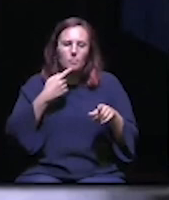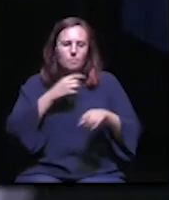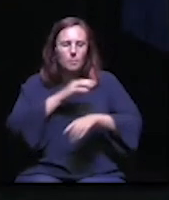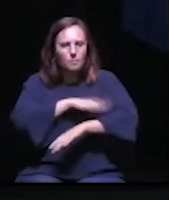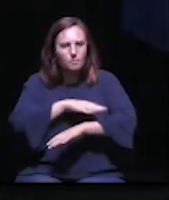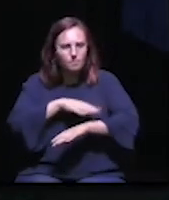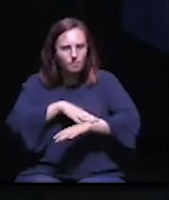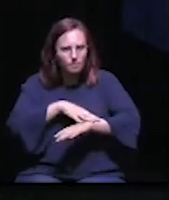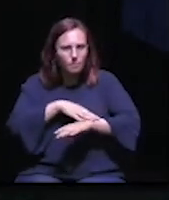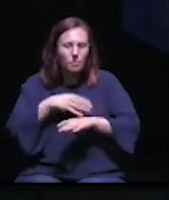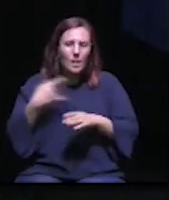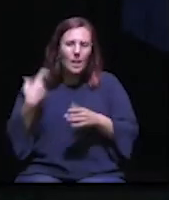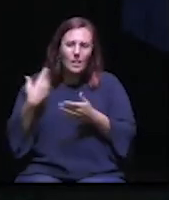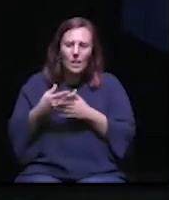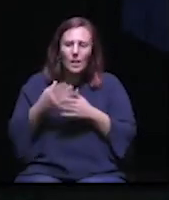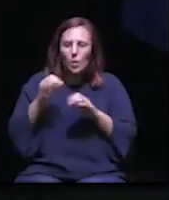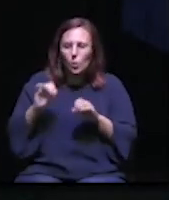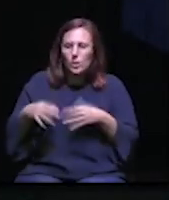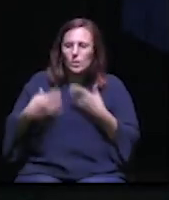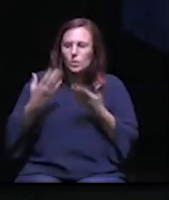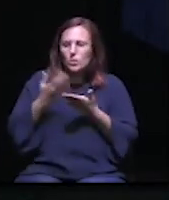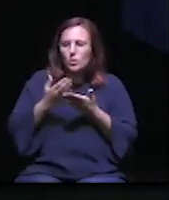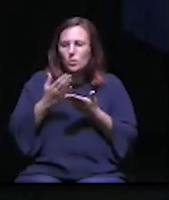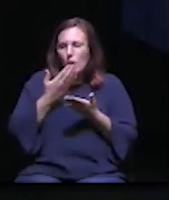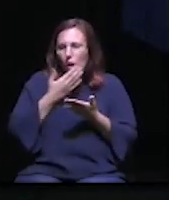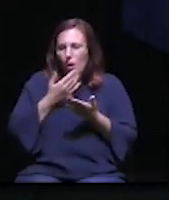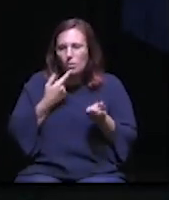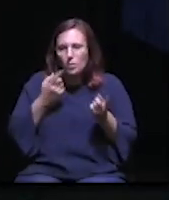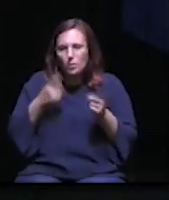até ao início das aulas para o garantir já em várias escolas da cidade. Obrigada.